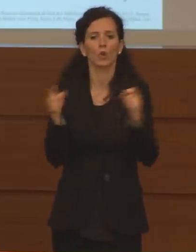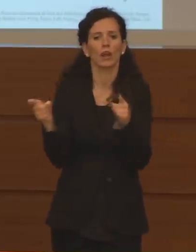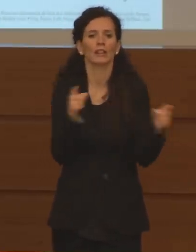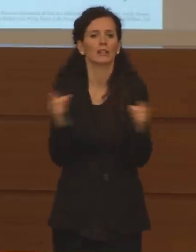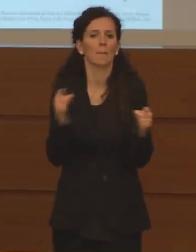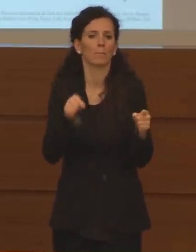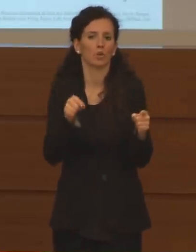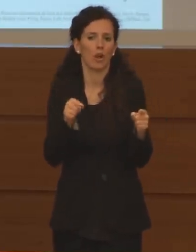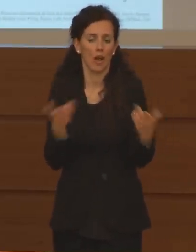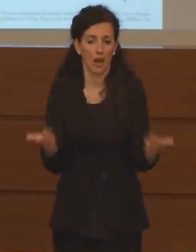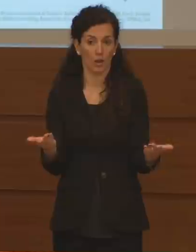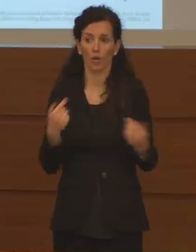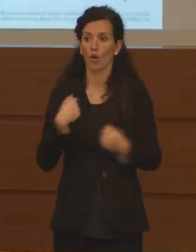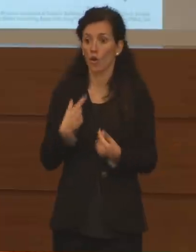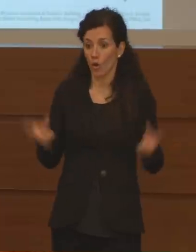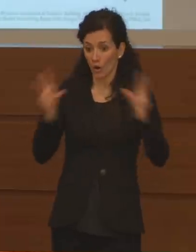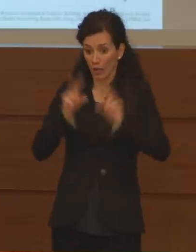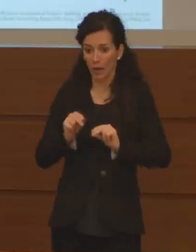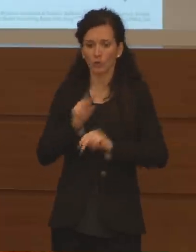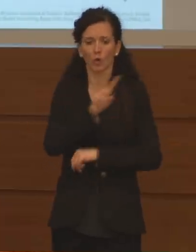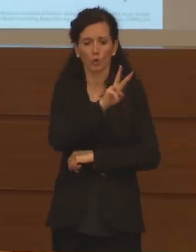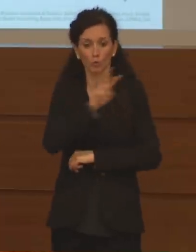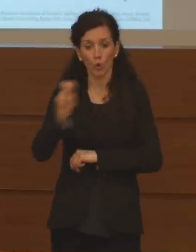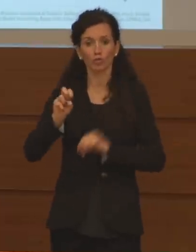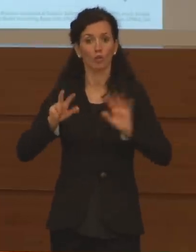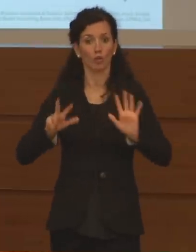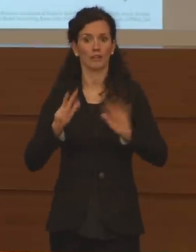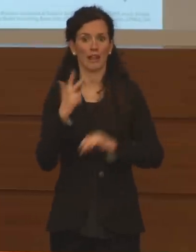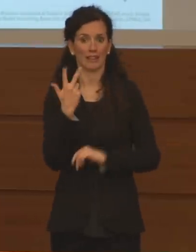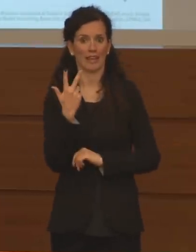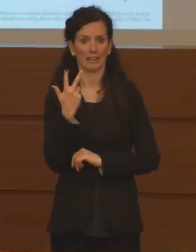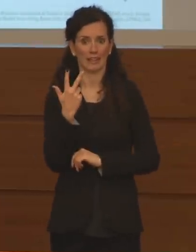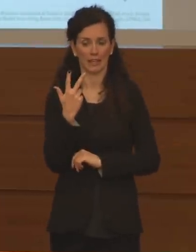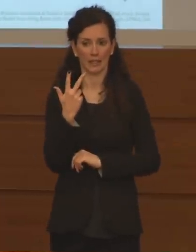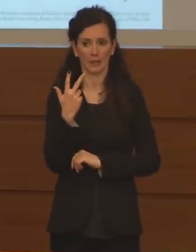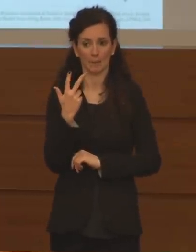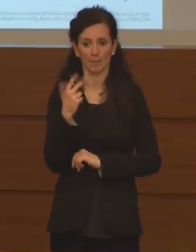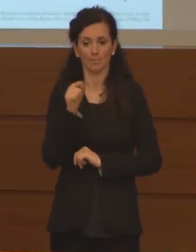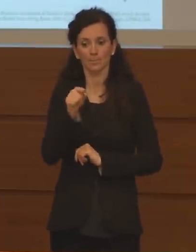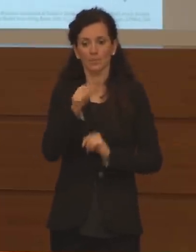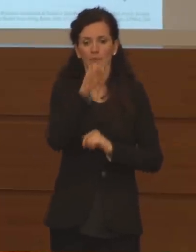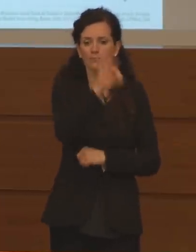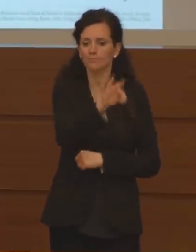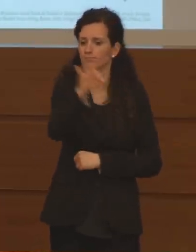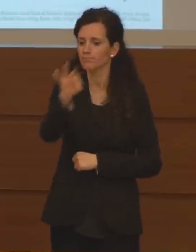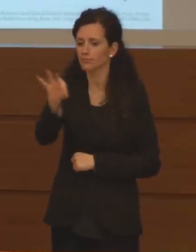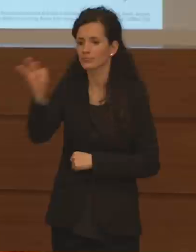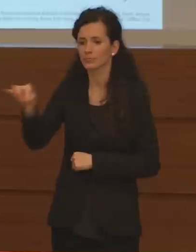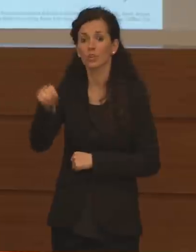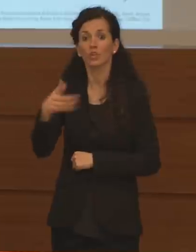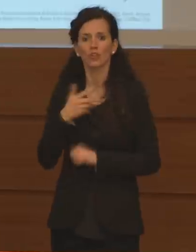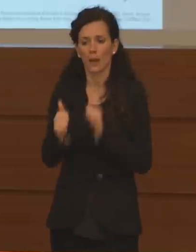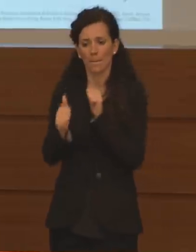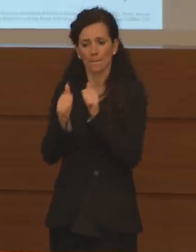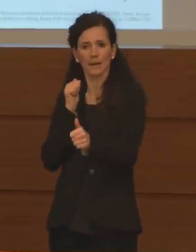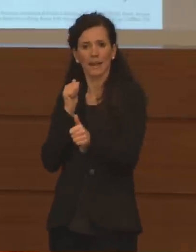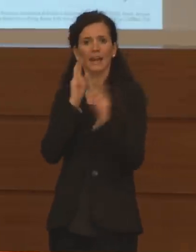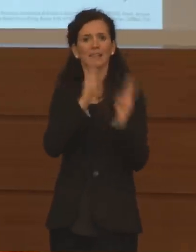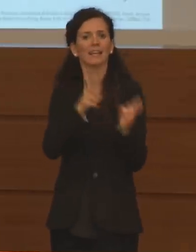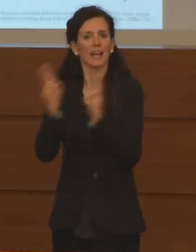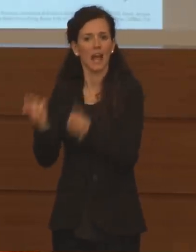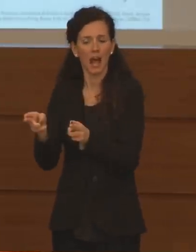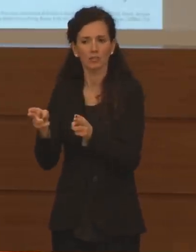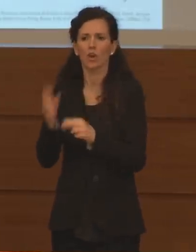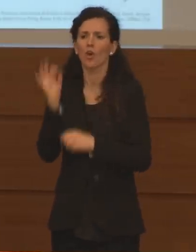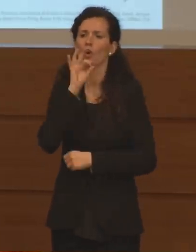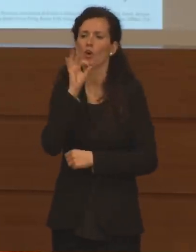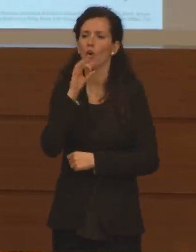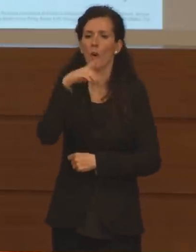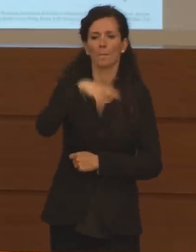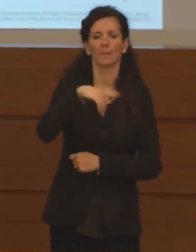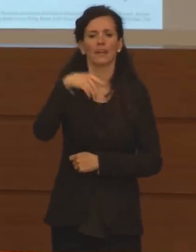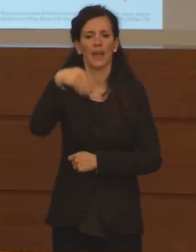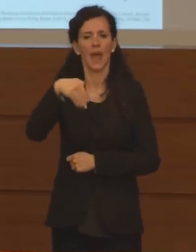Ripeto, i 283 punti di pre-triage o i famosi Pma, posti medici avanzati di